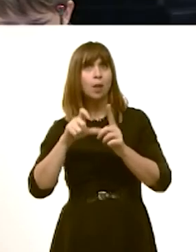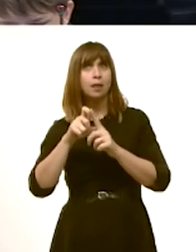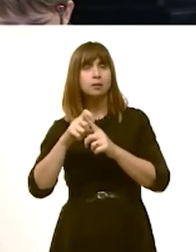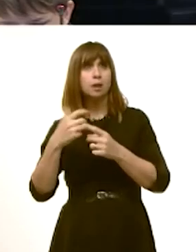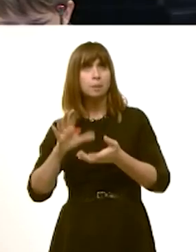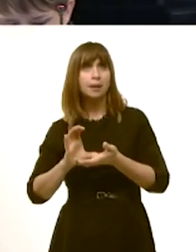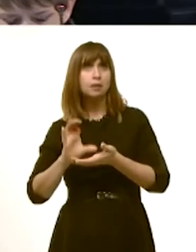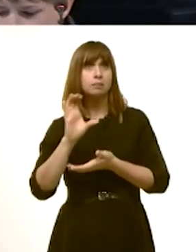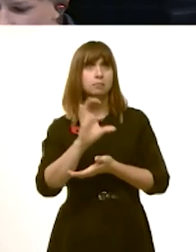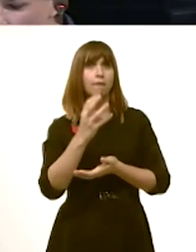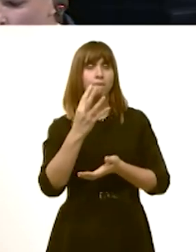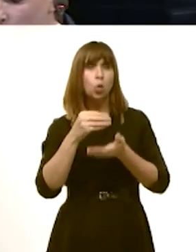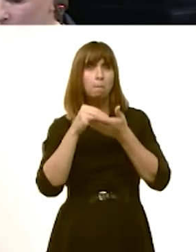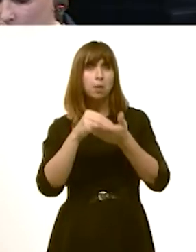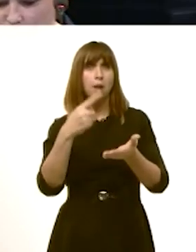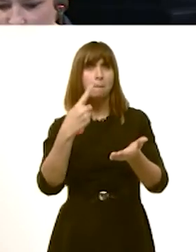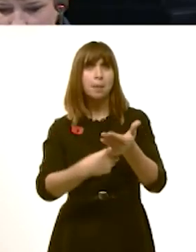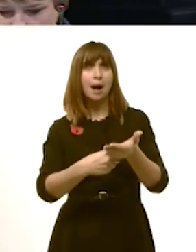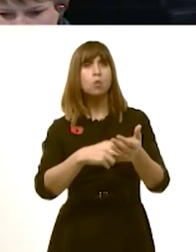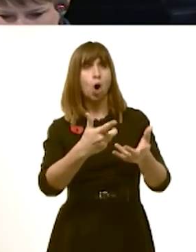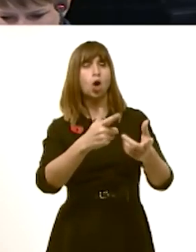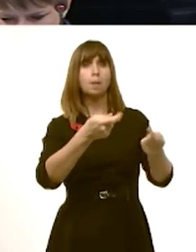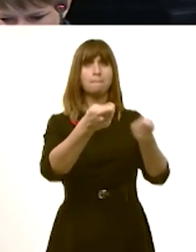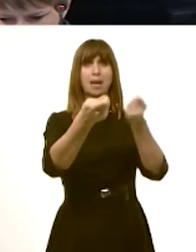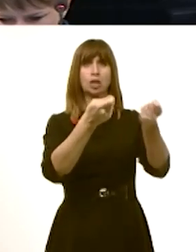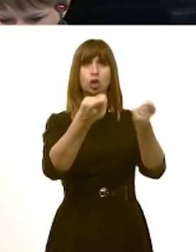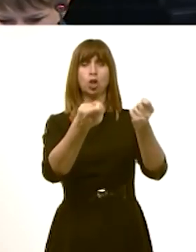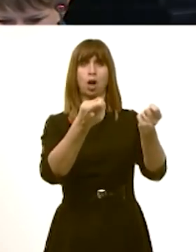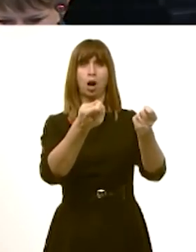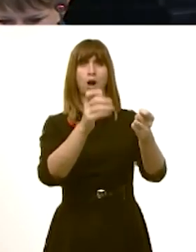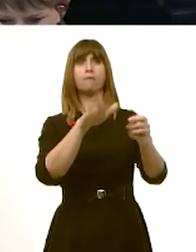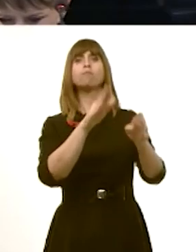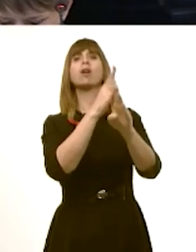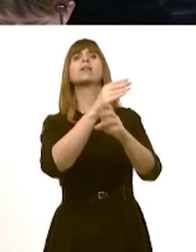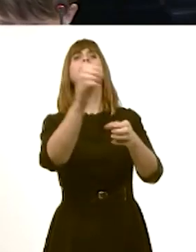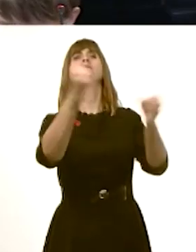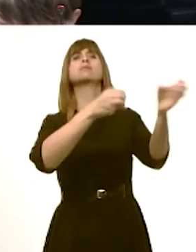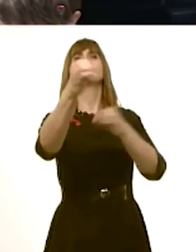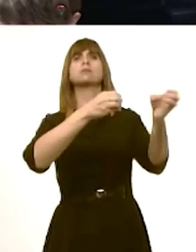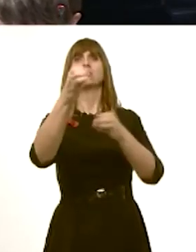a bod hynny wedi digwydd mewn cytundebauórhai ohonyn nhw werth cannoedd o filoeddóheb broses dendro gystadleuol.